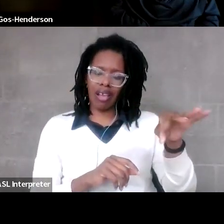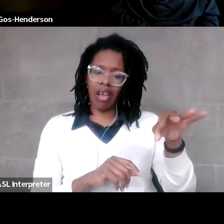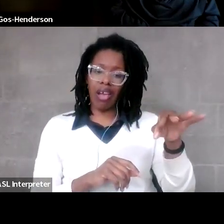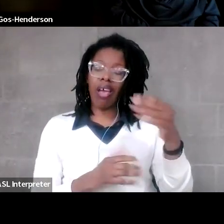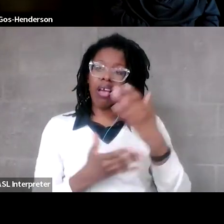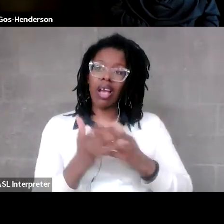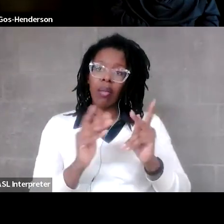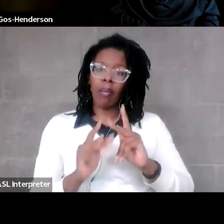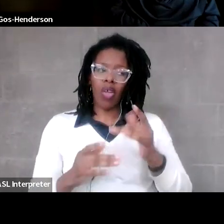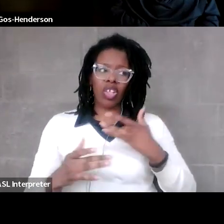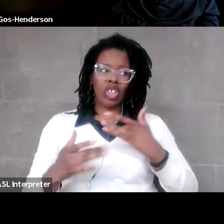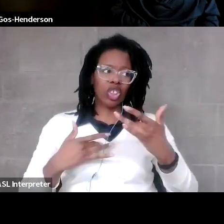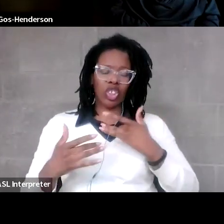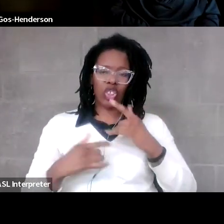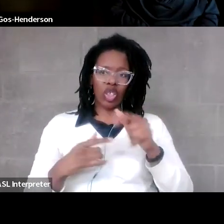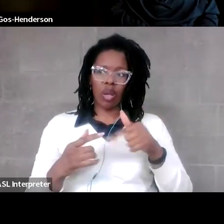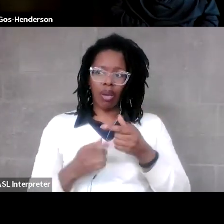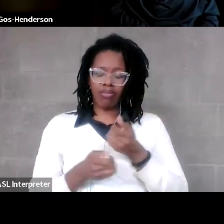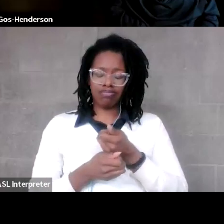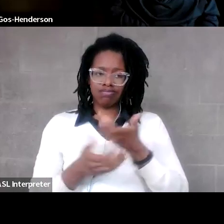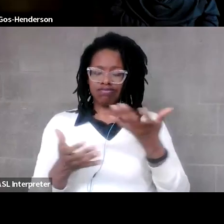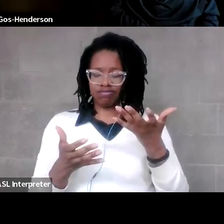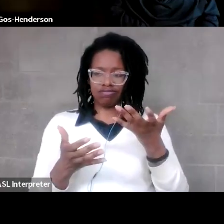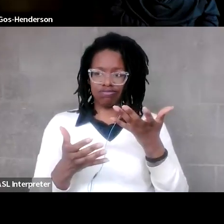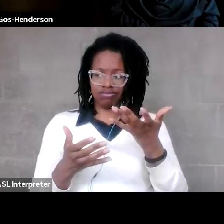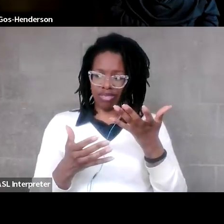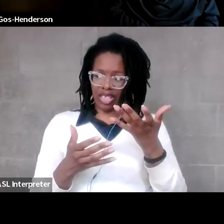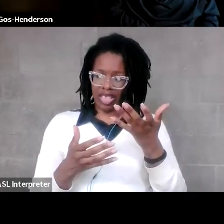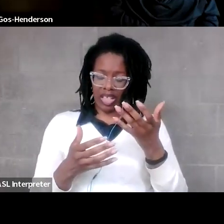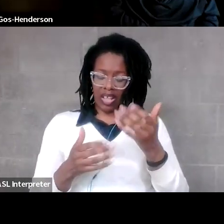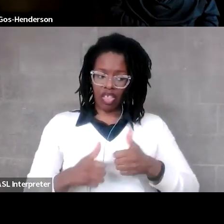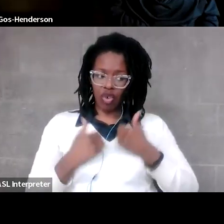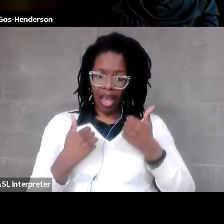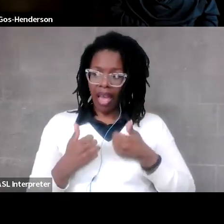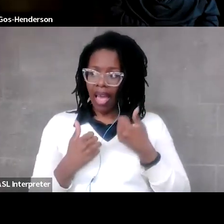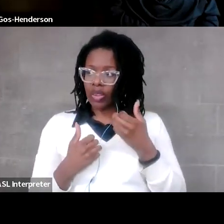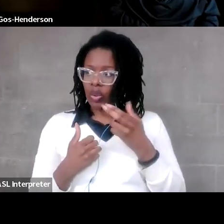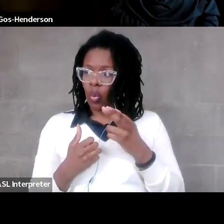porque no querían compartir su número de Seguro Social personal o su dirección. Y sabemos que esa es una preocupación.